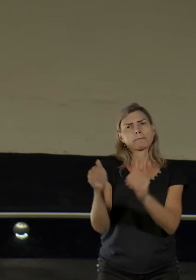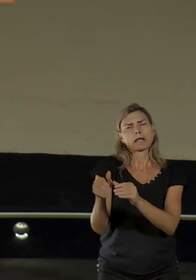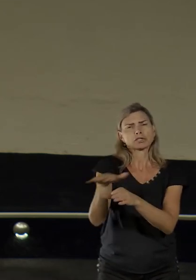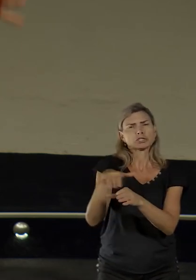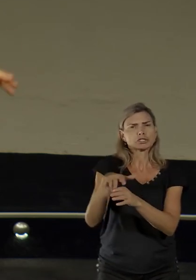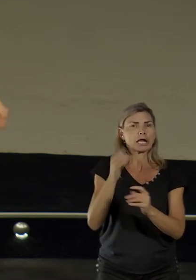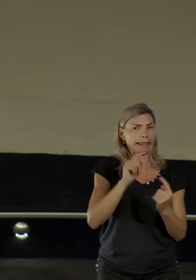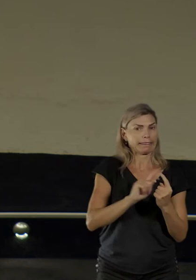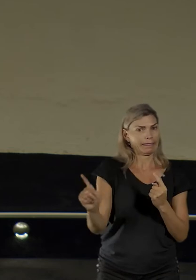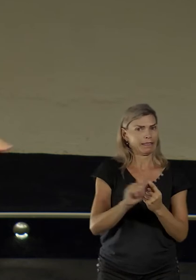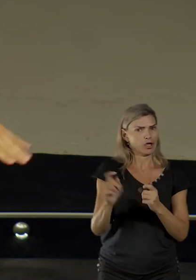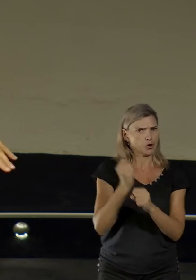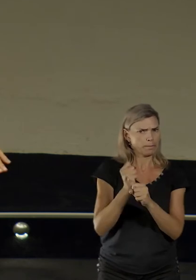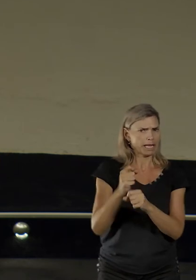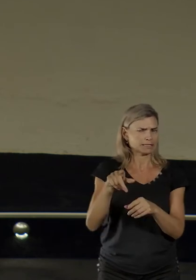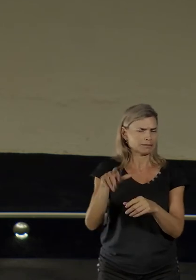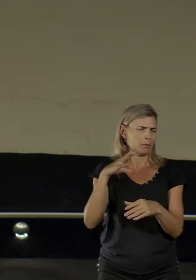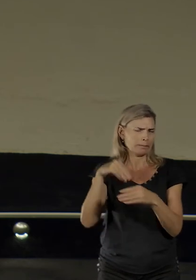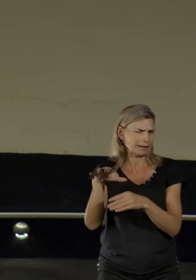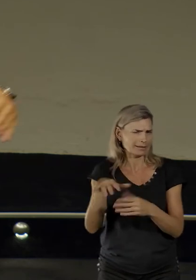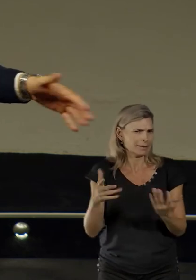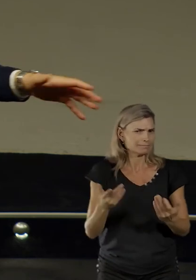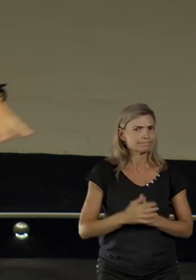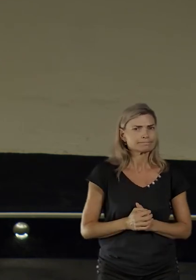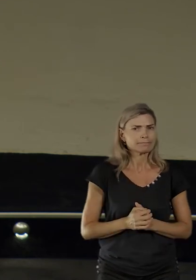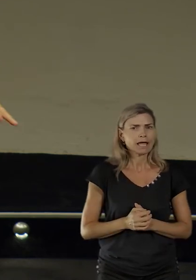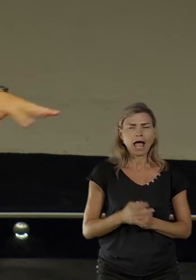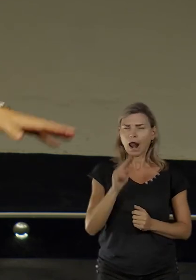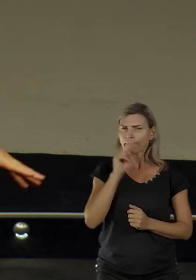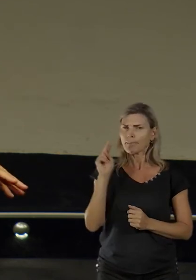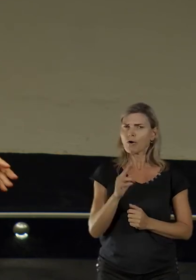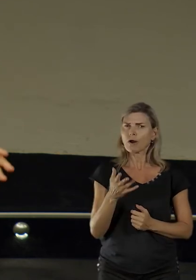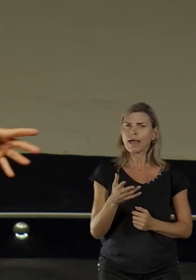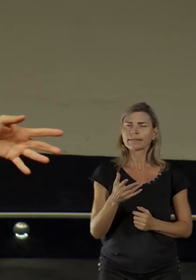Když se podíváte na tu síť a na tu památkovou ochranu, kde není možné stavět výškové budovy,